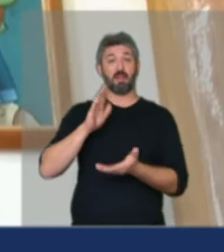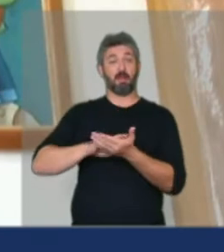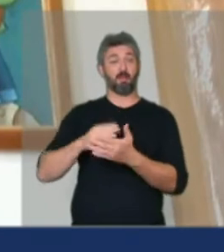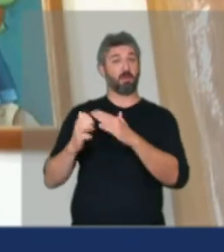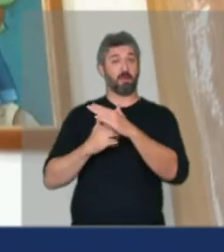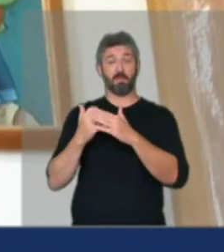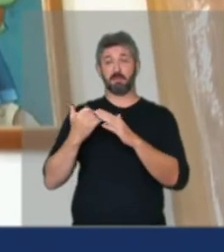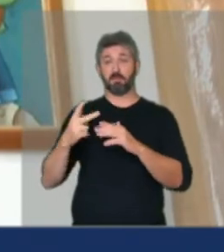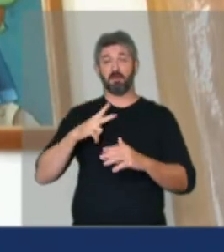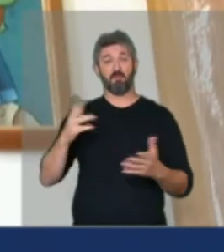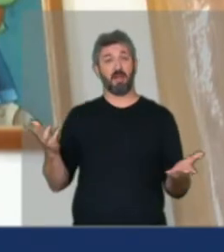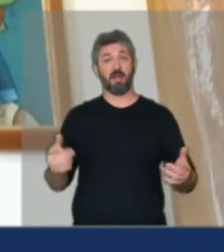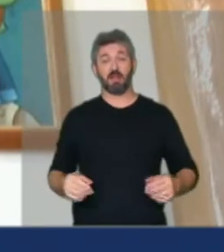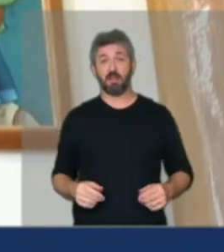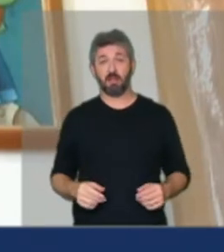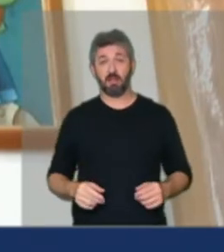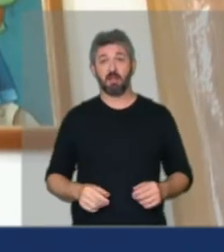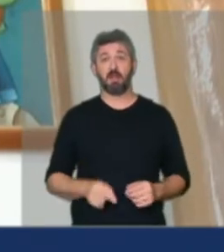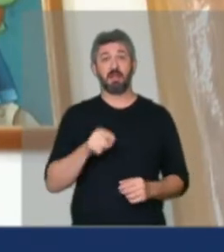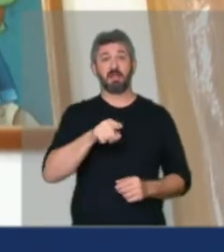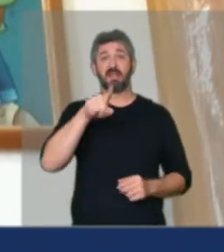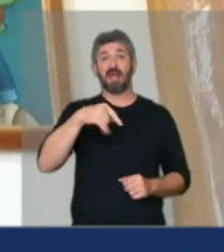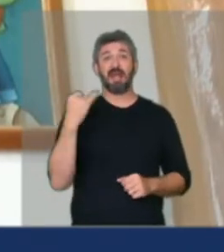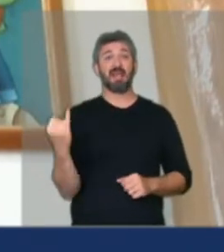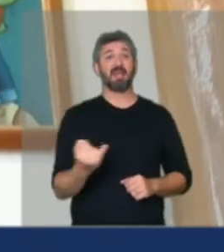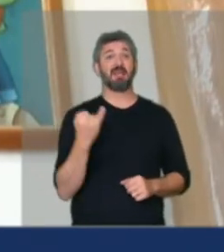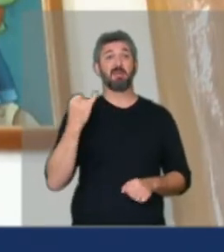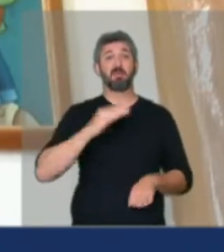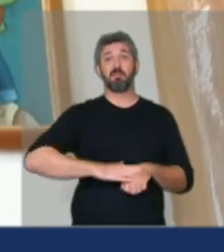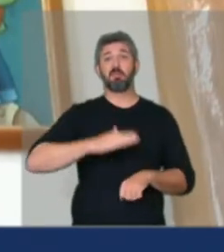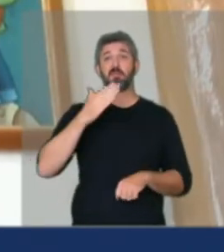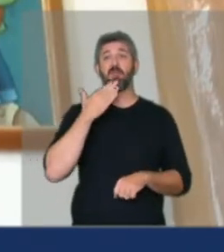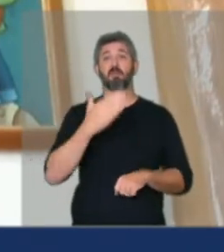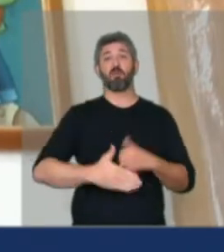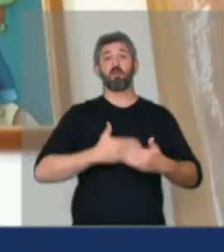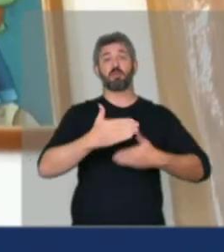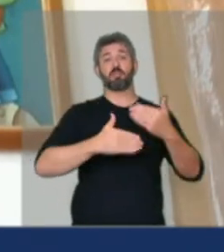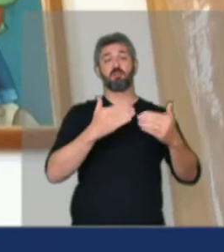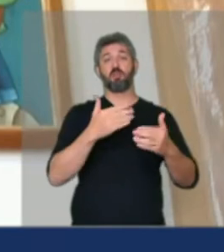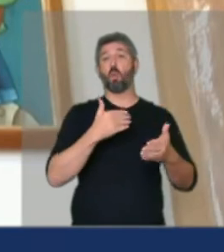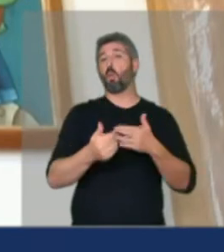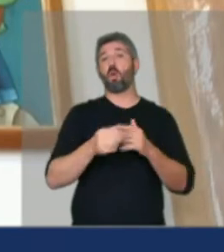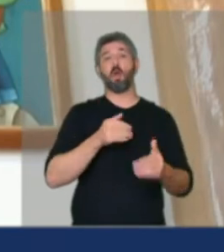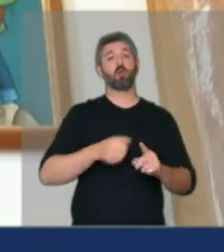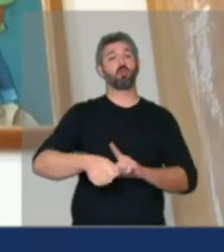PRIVADA E QUE É UM SERVIÇO ESSENCIAL PARA O DESENVOLVIMENTO DE QUALQUER SOCIEDADE DE QUALQUER PAÍS. [SOA A CAMPAINHA]. E POR OUTRO LADO, SENHOR PRESIDENTE...